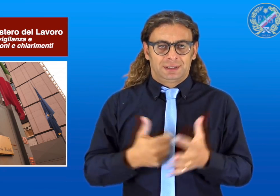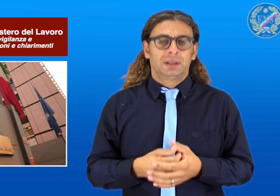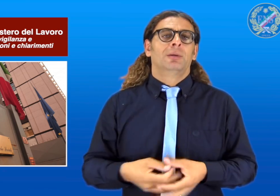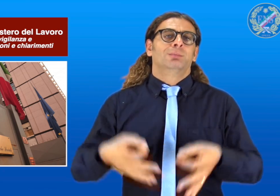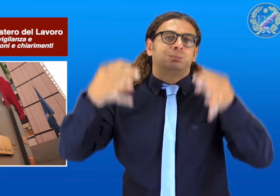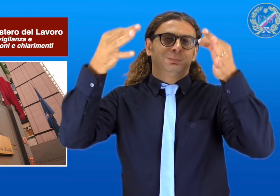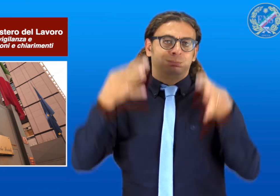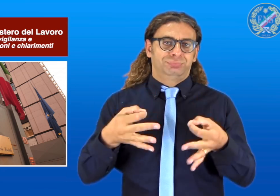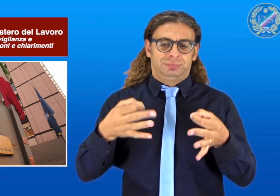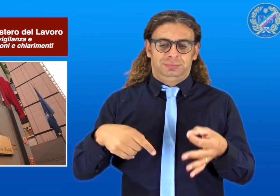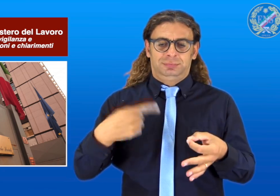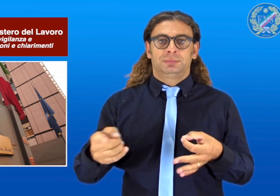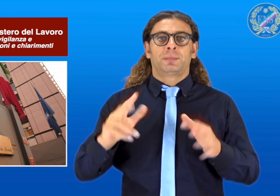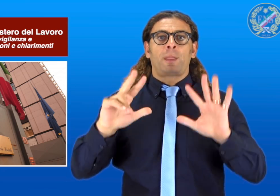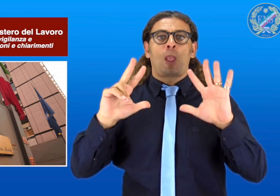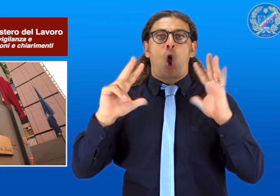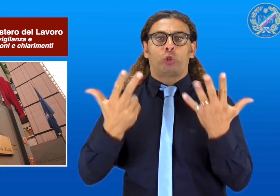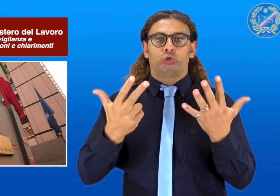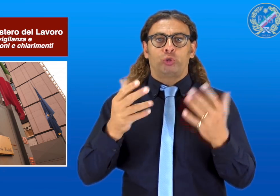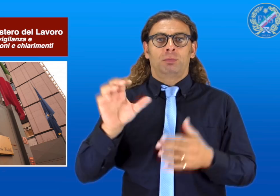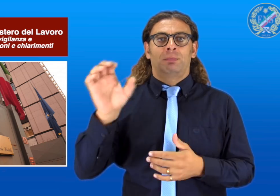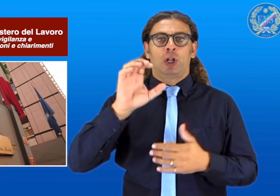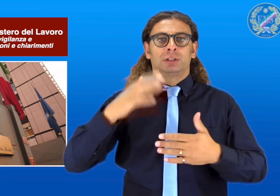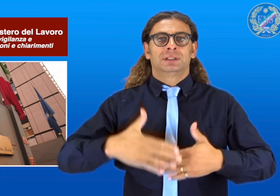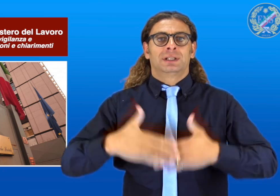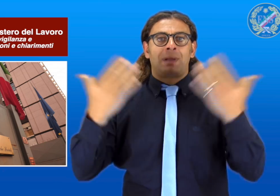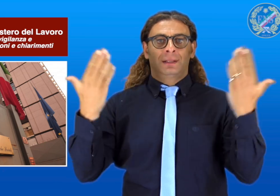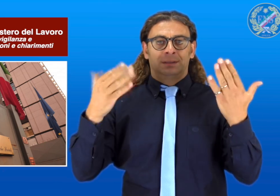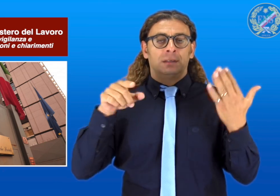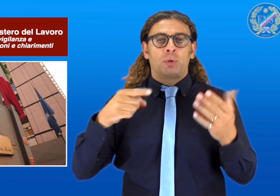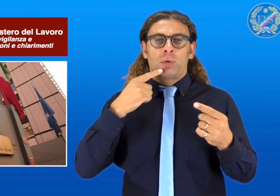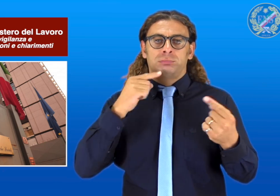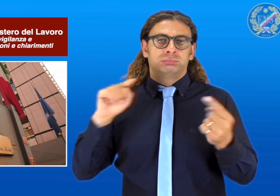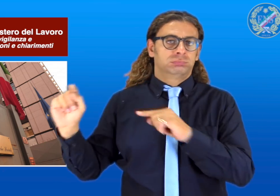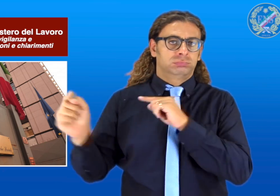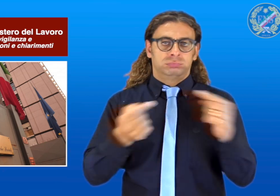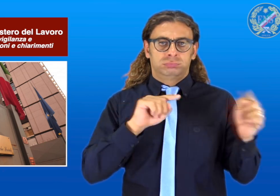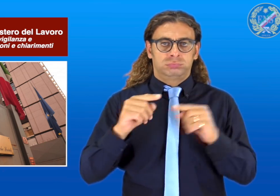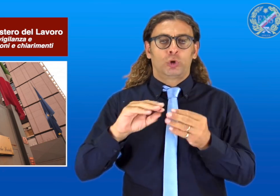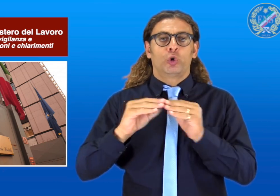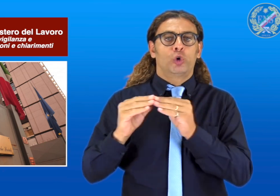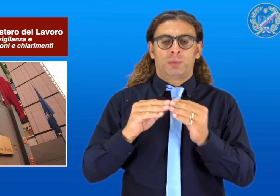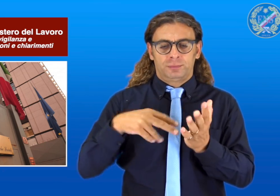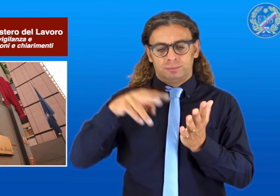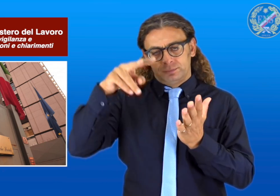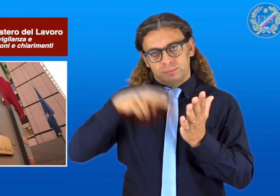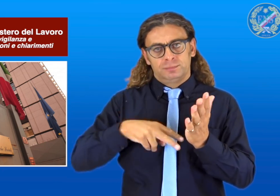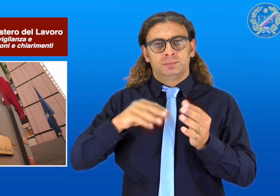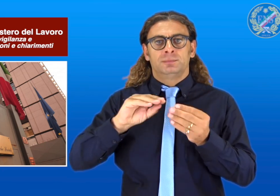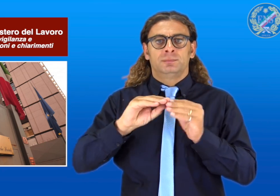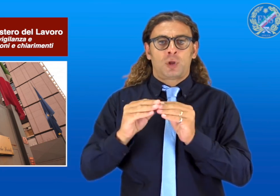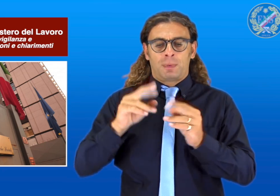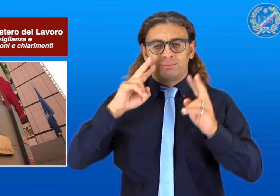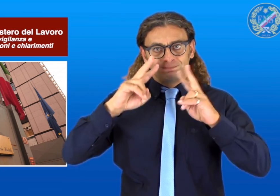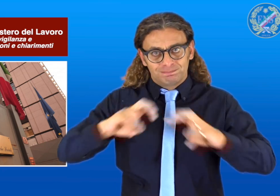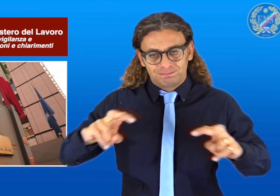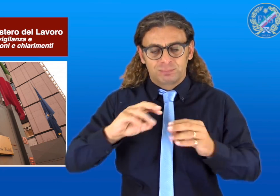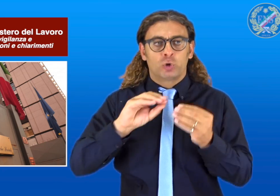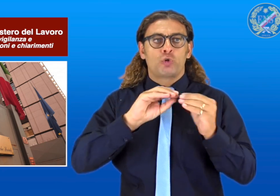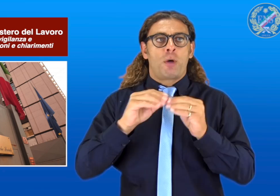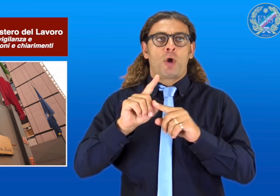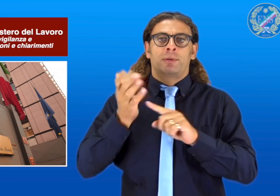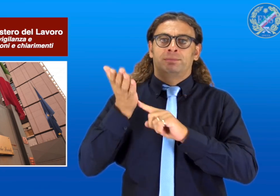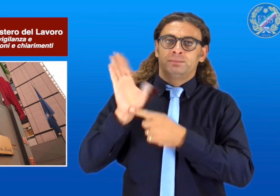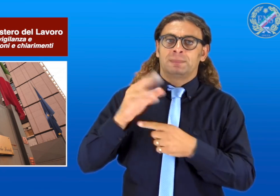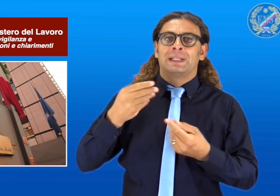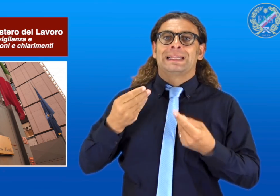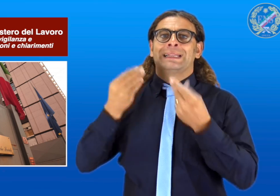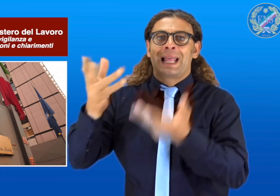giorno 8 Settembre Mercoledì mattina per discutere come analizzare, approfondire e